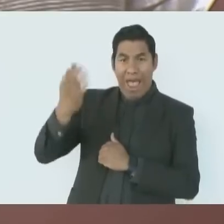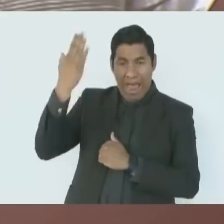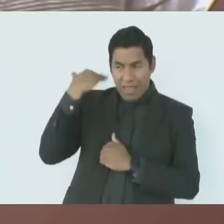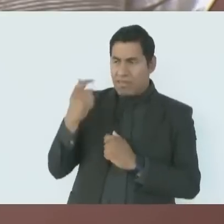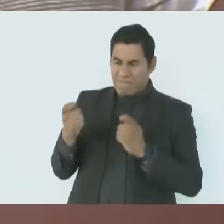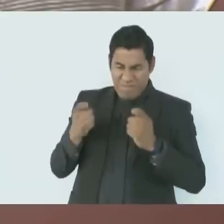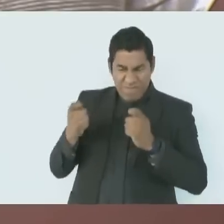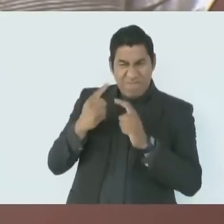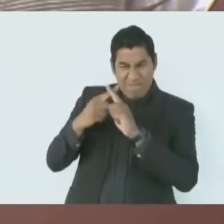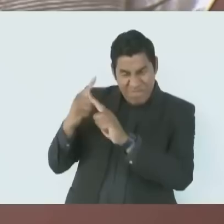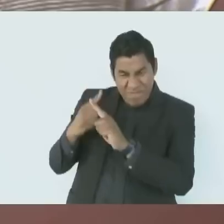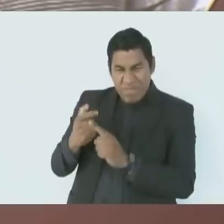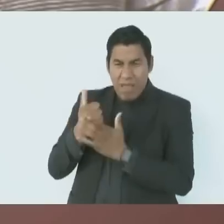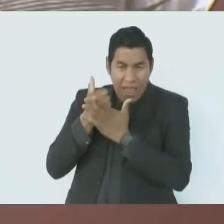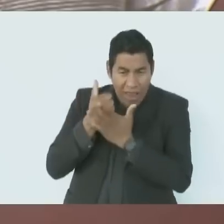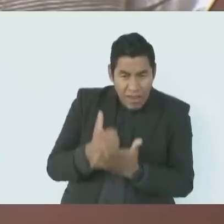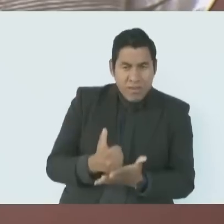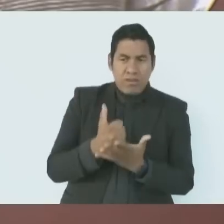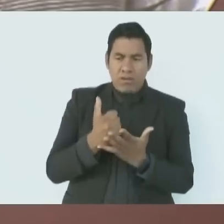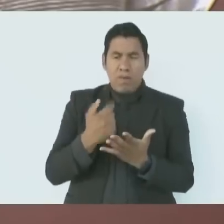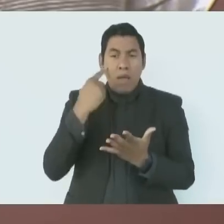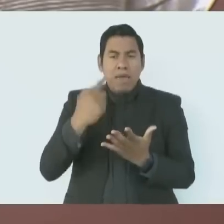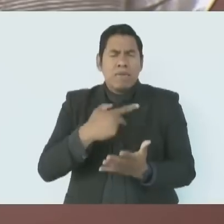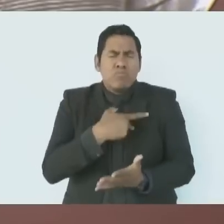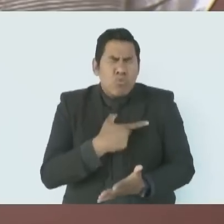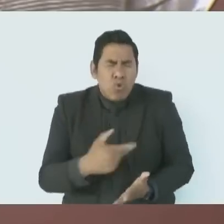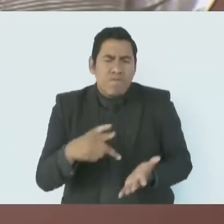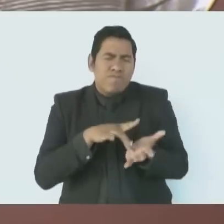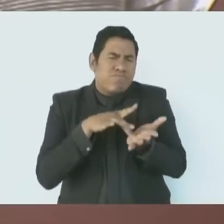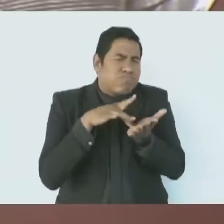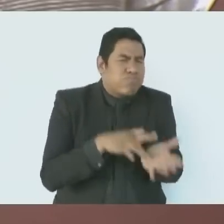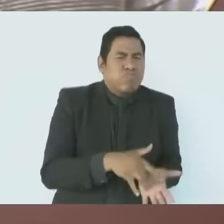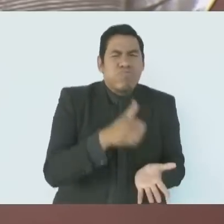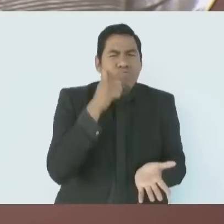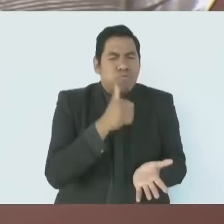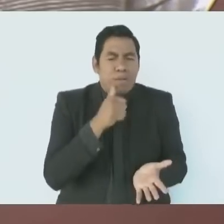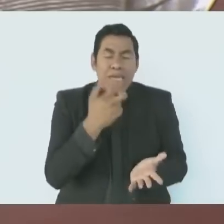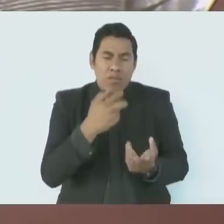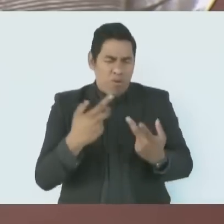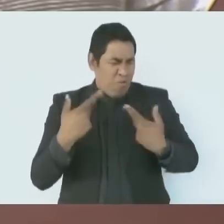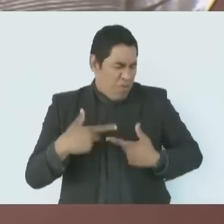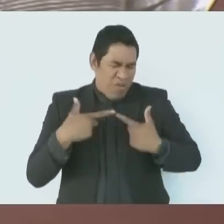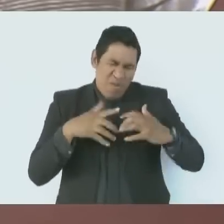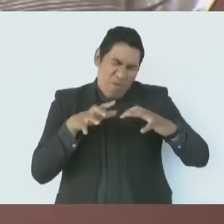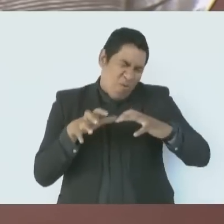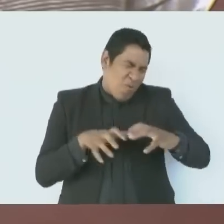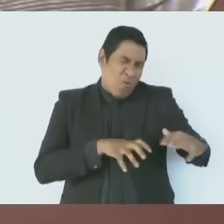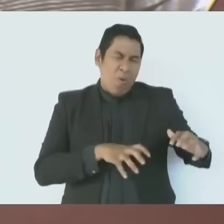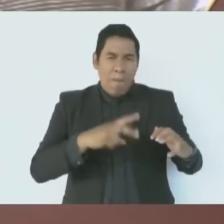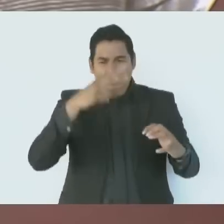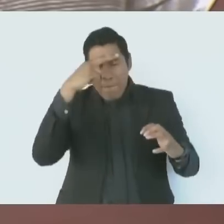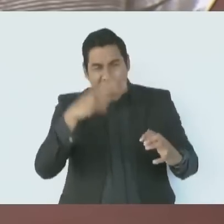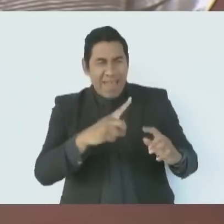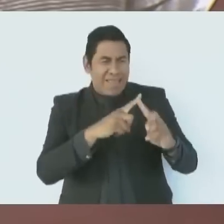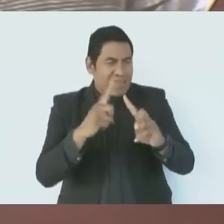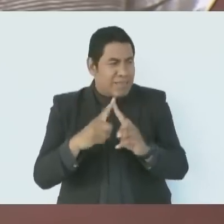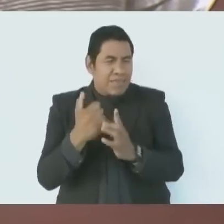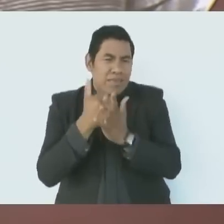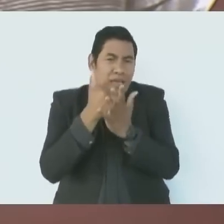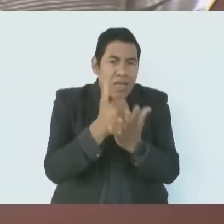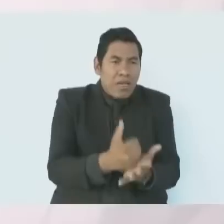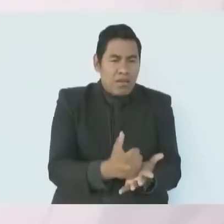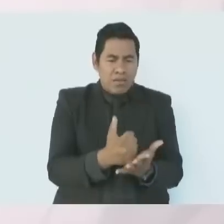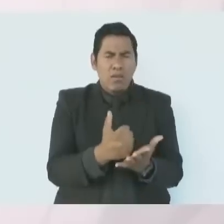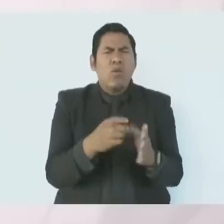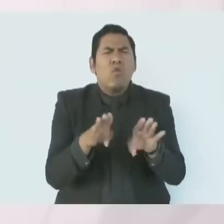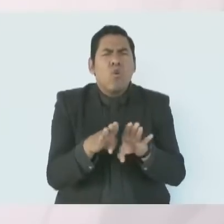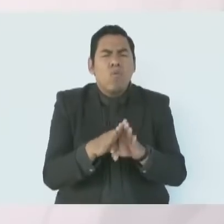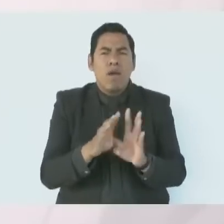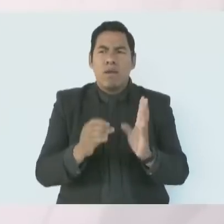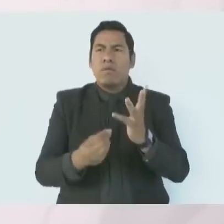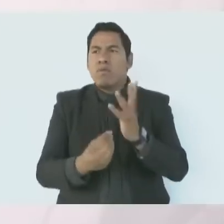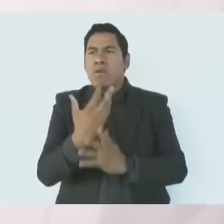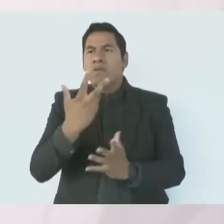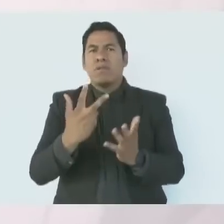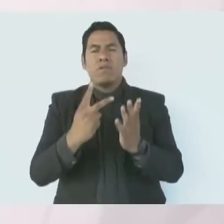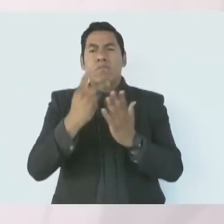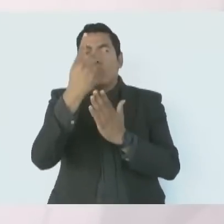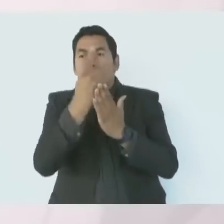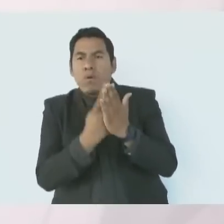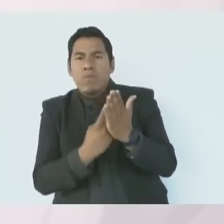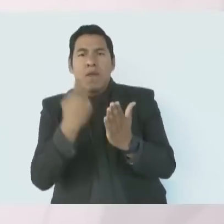la pobreza muchos millones de mexicanos de hacer obras públicas programas de bienestar en efecto